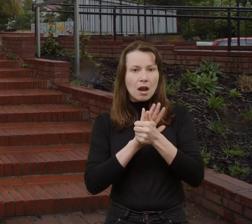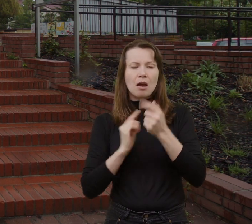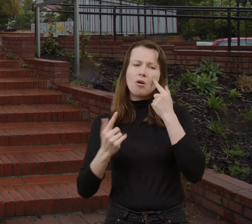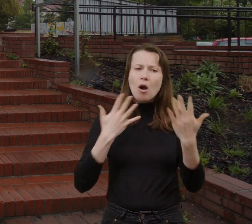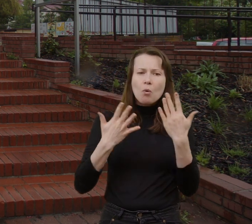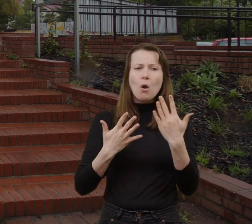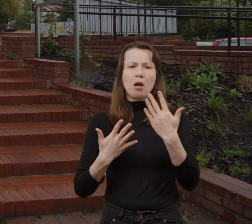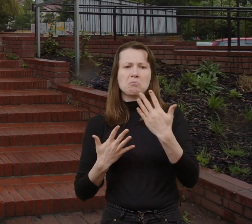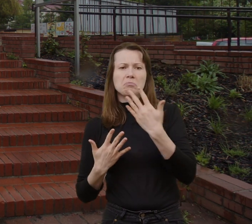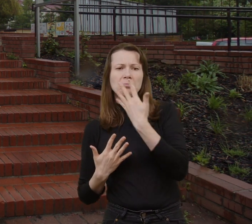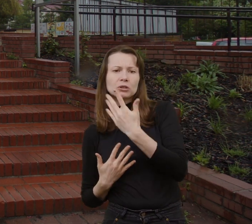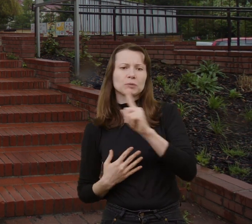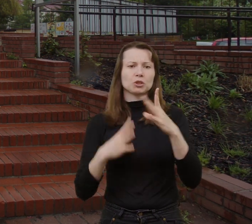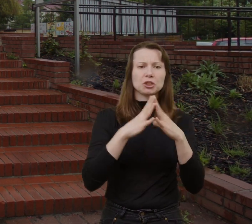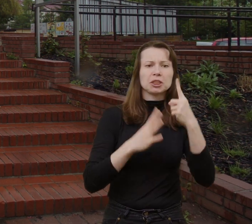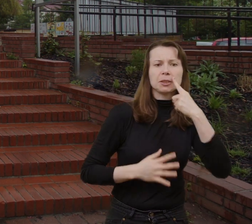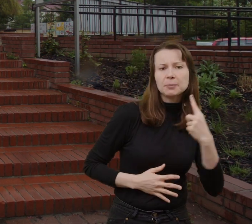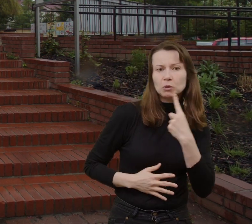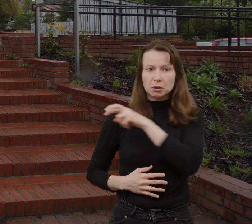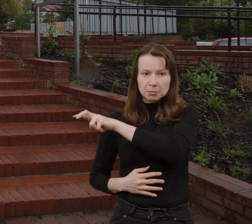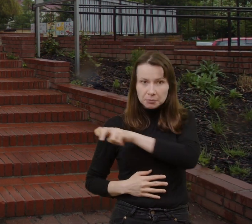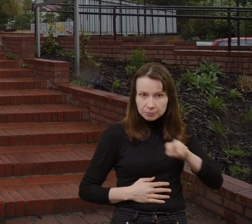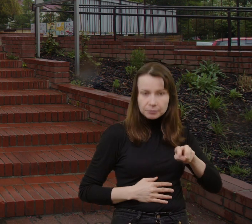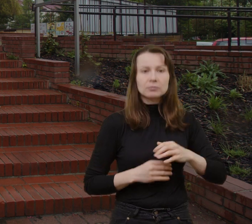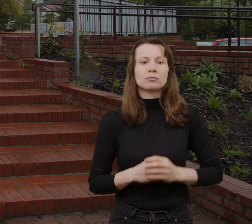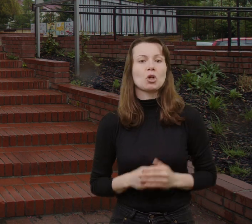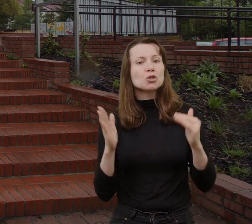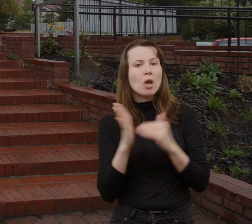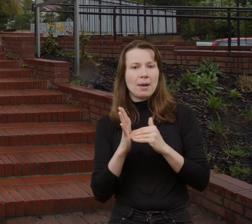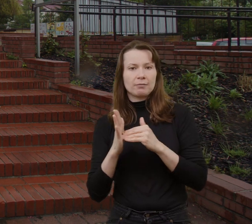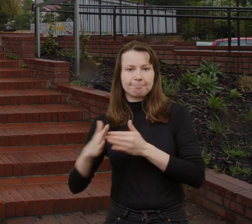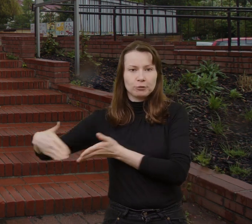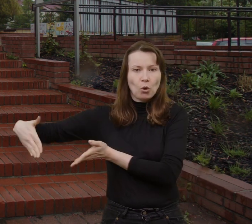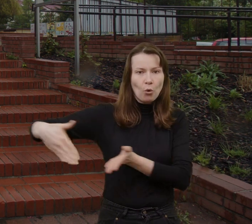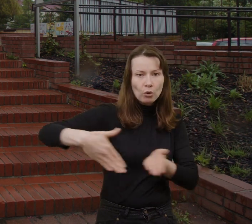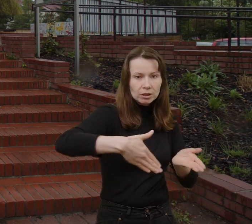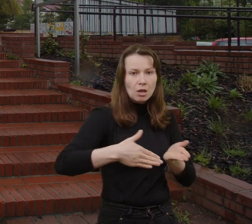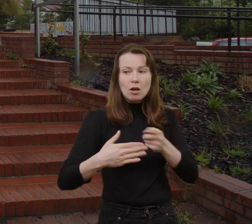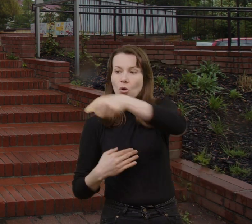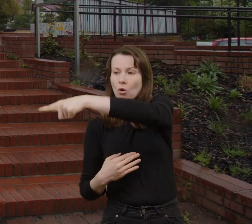od ronda z pętlą w kierunku wschodnim, wzdłuż początku ulicy Wyżynnej.